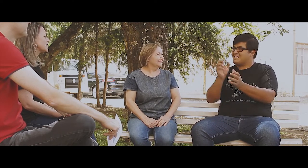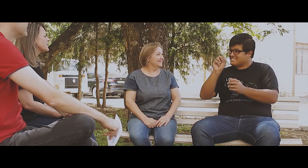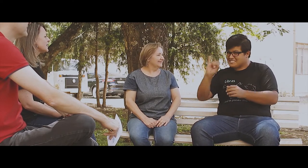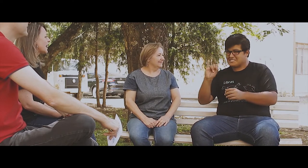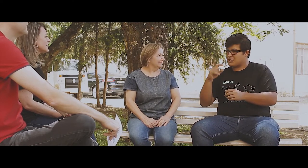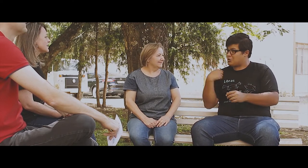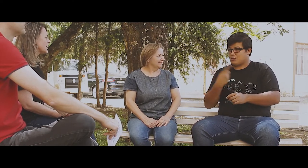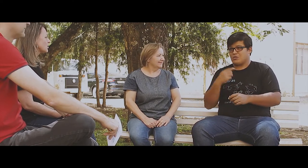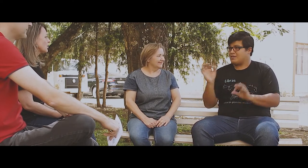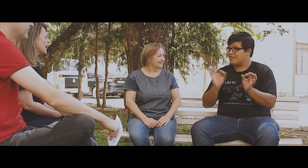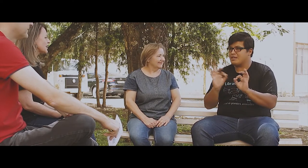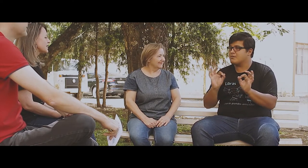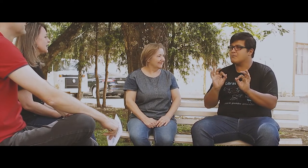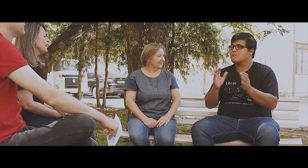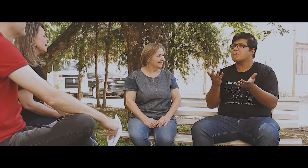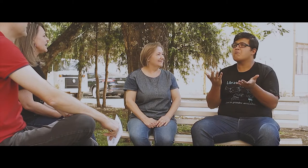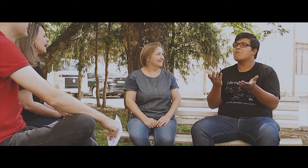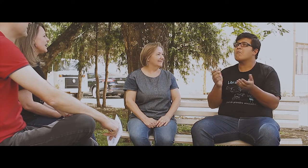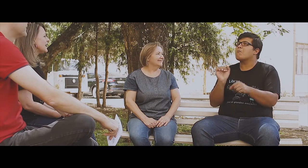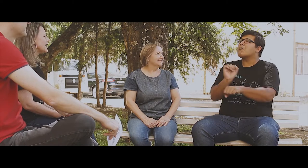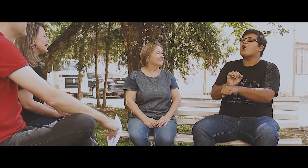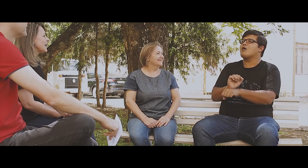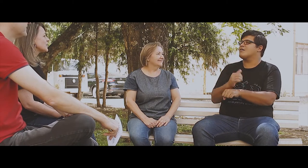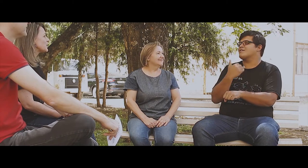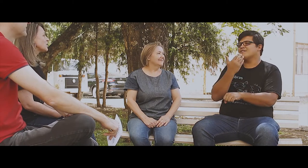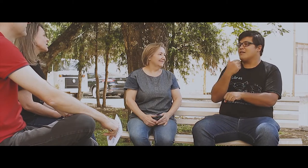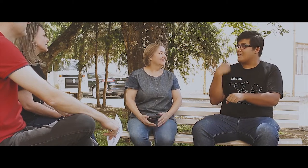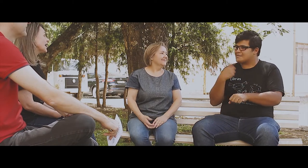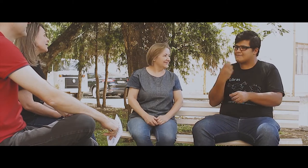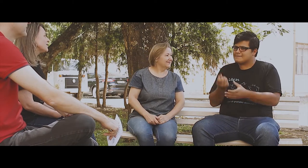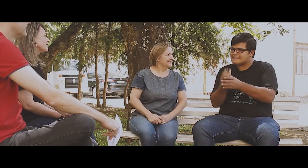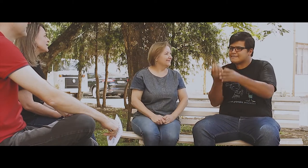atividades dentro do Cas e aí as pessoas